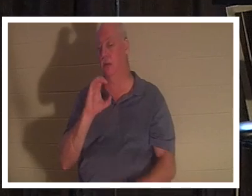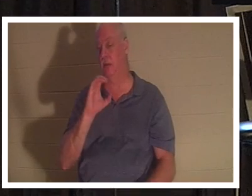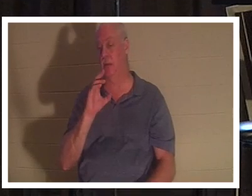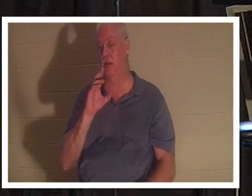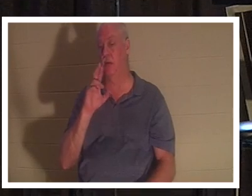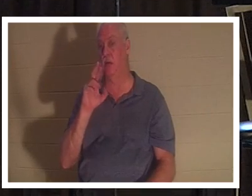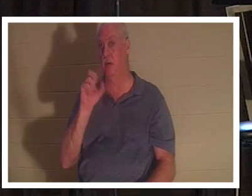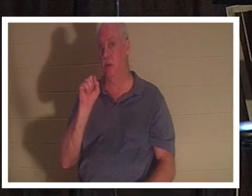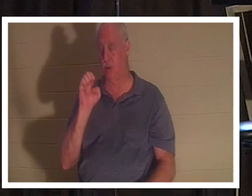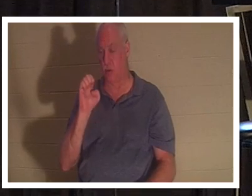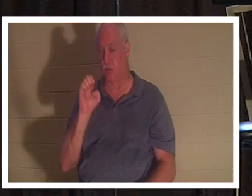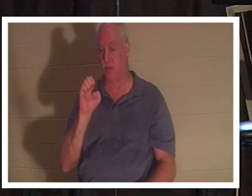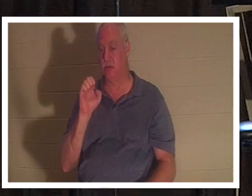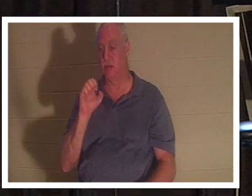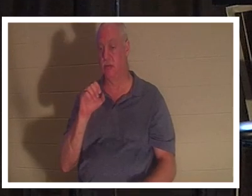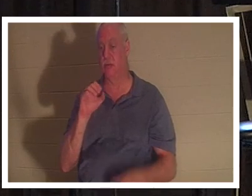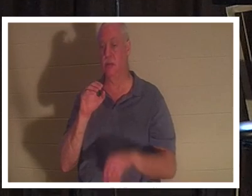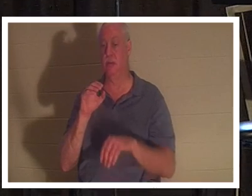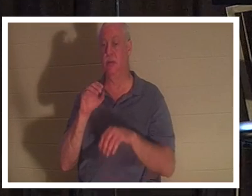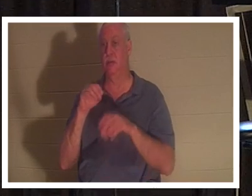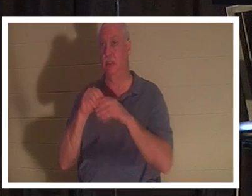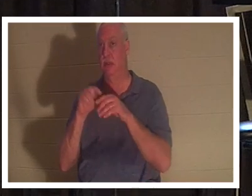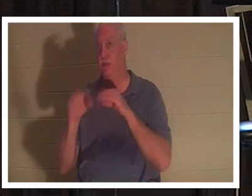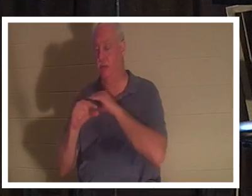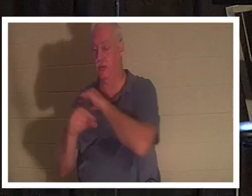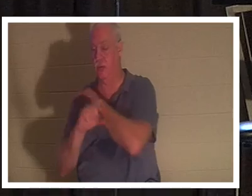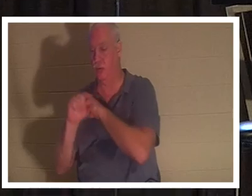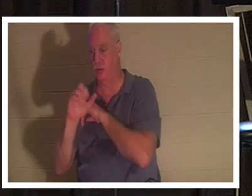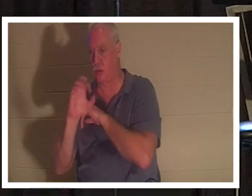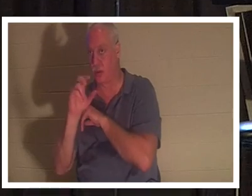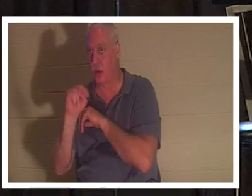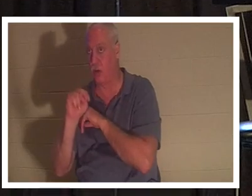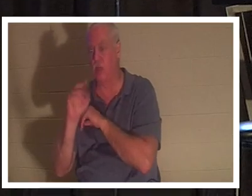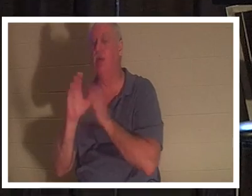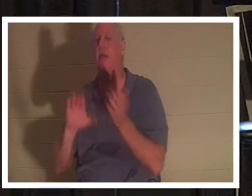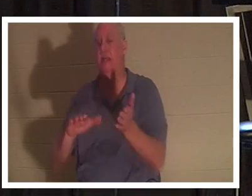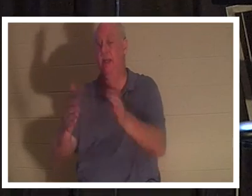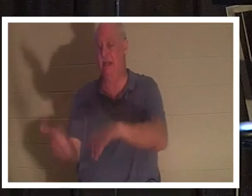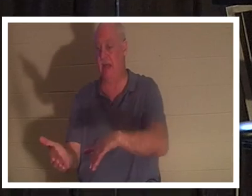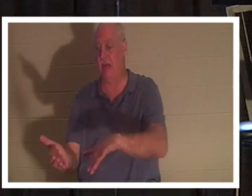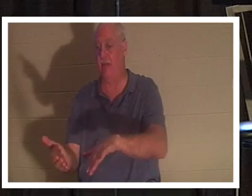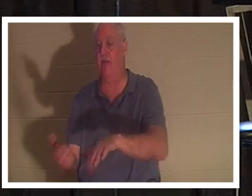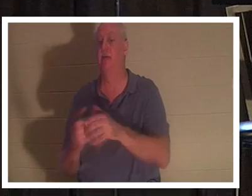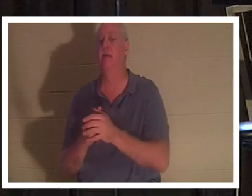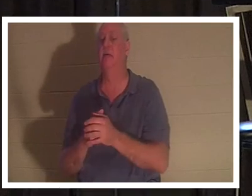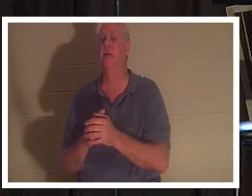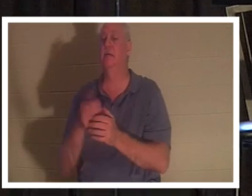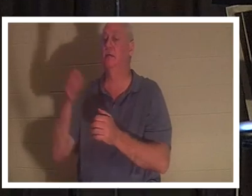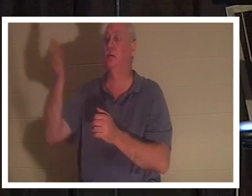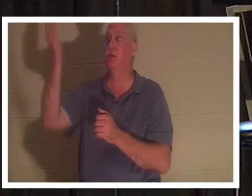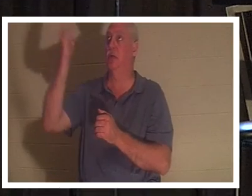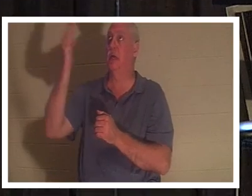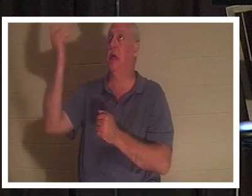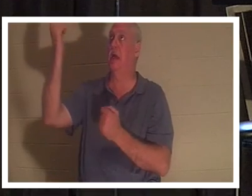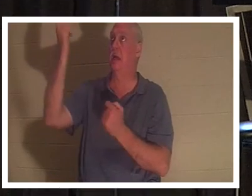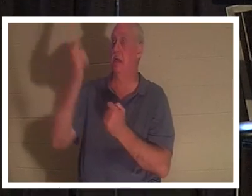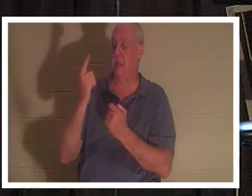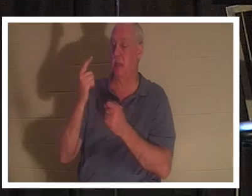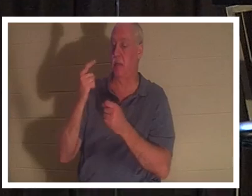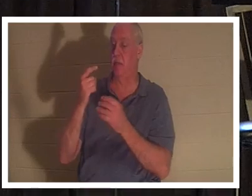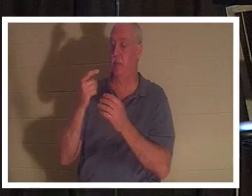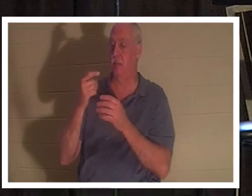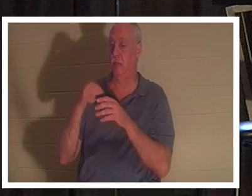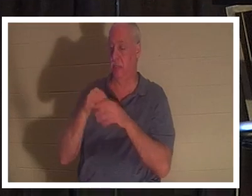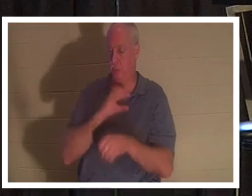человечество в саду, была смерть. Итак, в Боге Бог сошел в лице Христа, чтобы заплатить